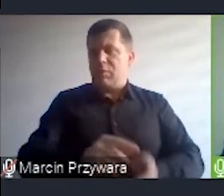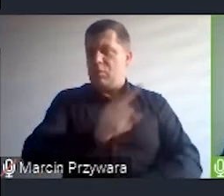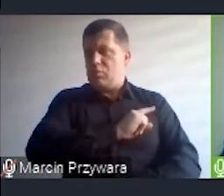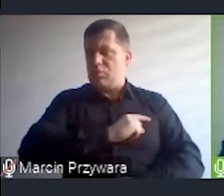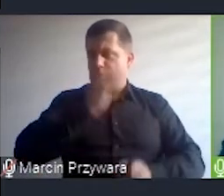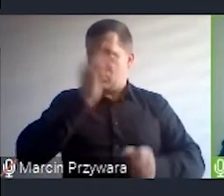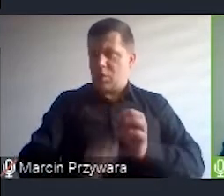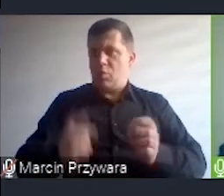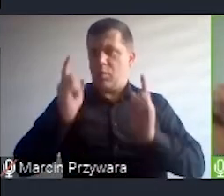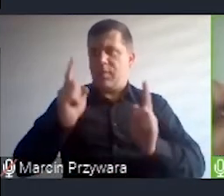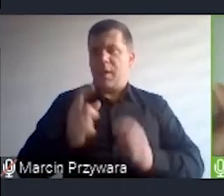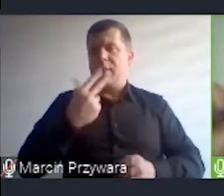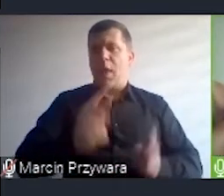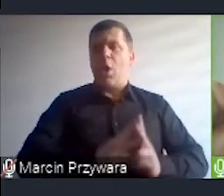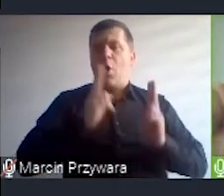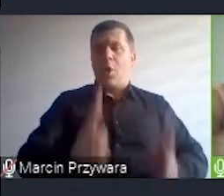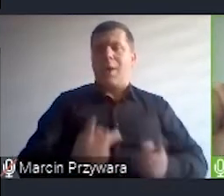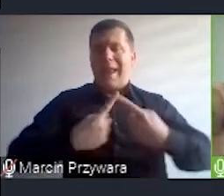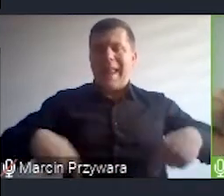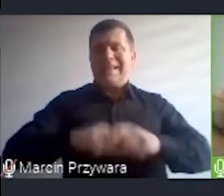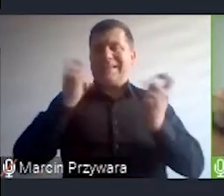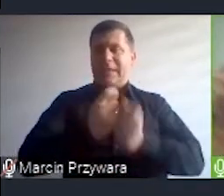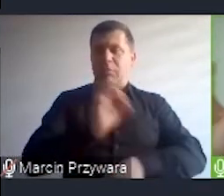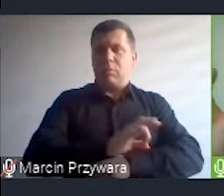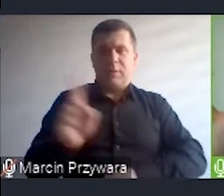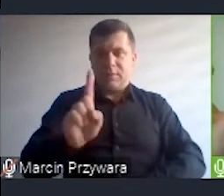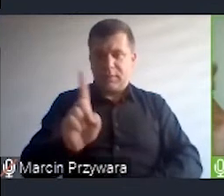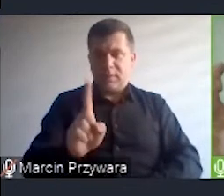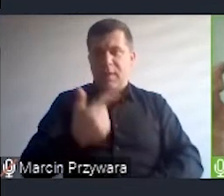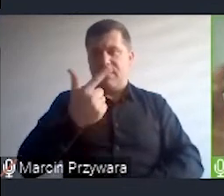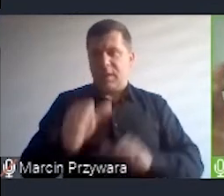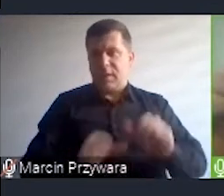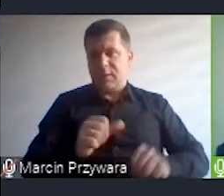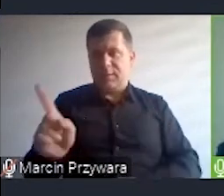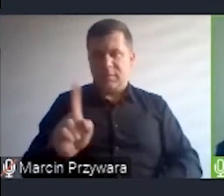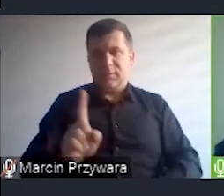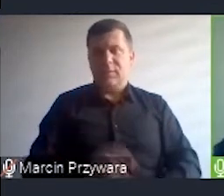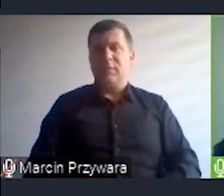bo nie za okres realizacji i całego projektu – załóżmy 2 lata,